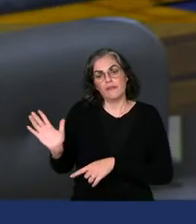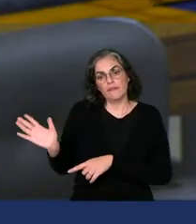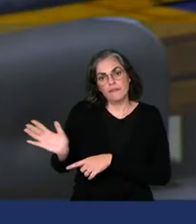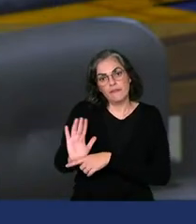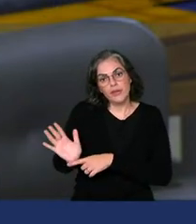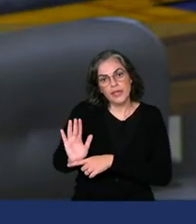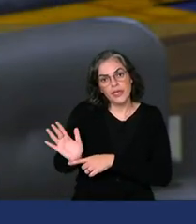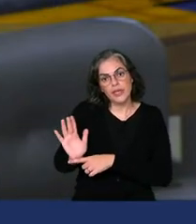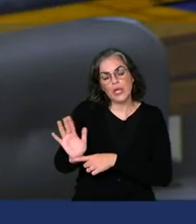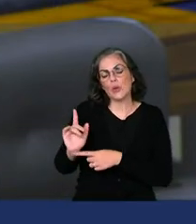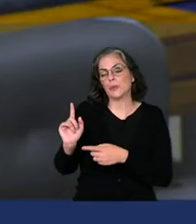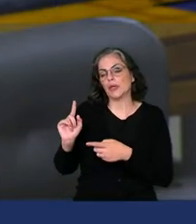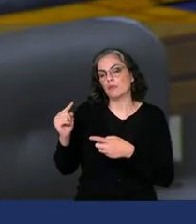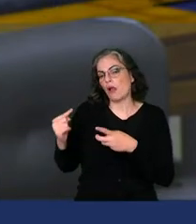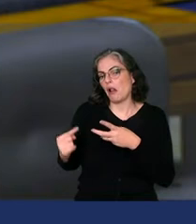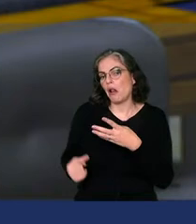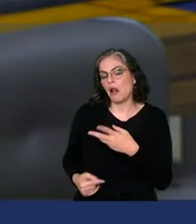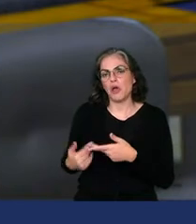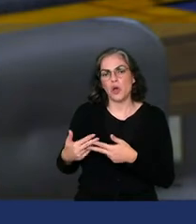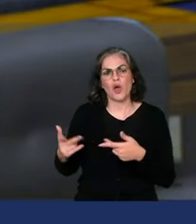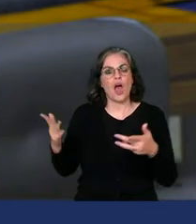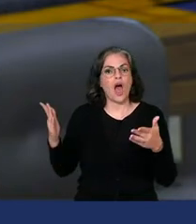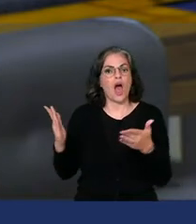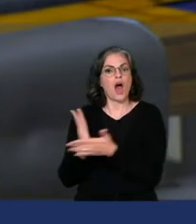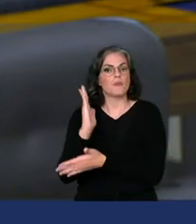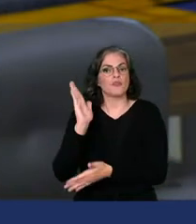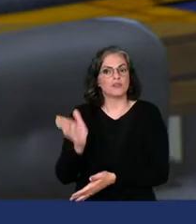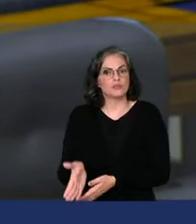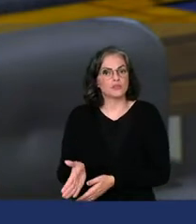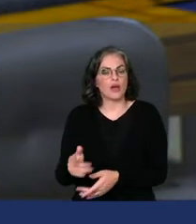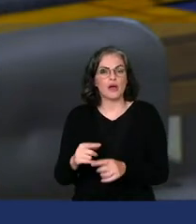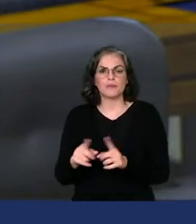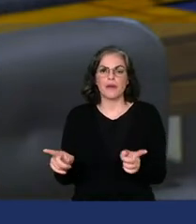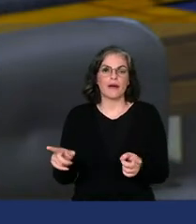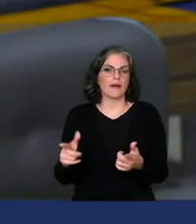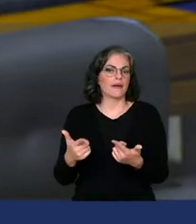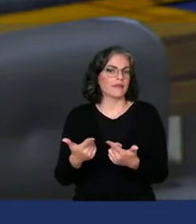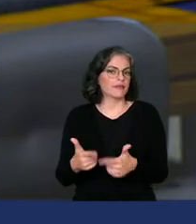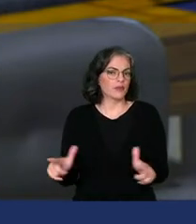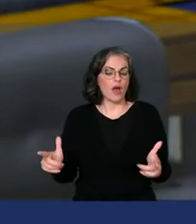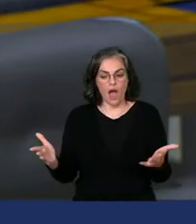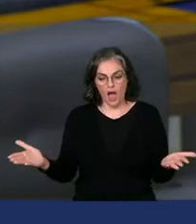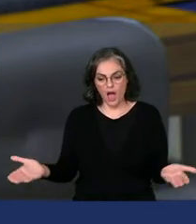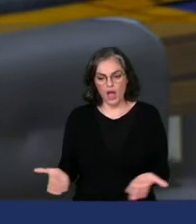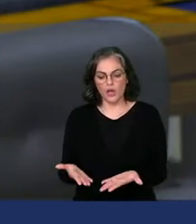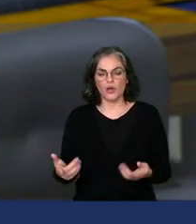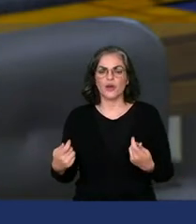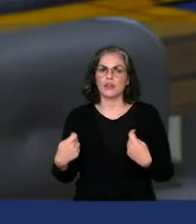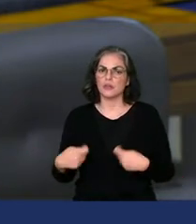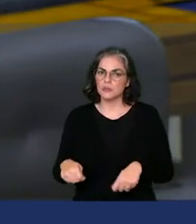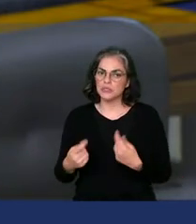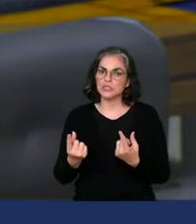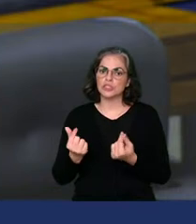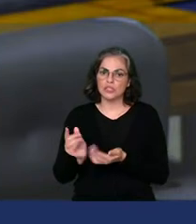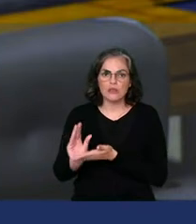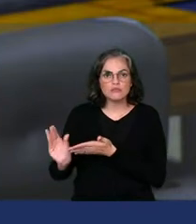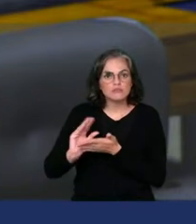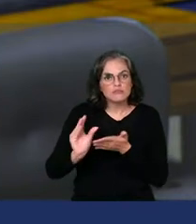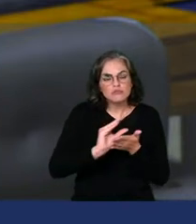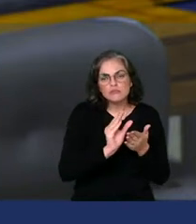SÃO FILMES APROVADOS E QUE NÃO TIVERAM A SUA ADOLESCENTE AÇÃO CORRETA E QUE NESSE MOMENTO PRECISAM SER DESCENTRALIZADOS PARA SERVIR